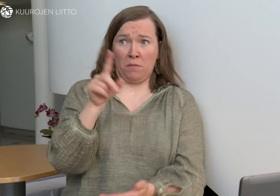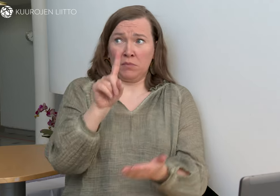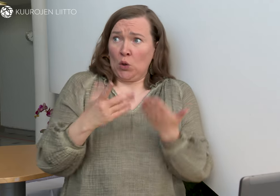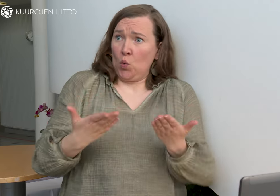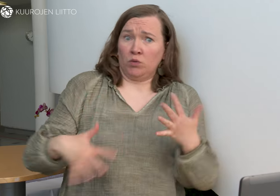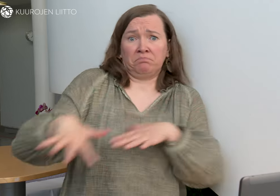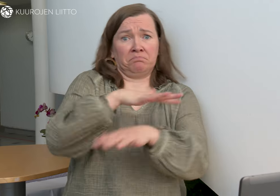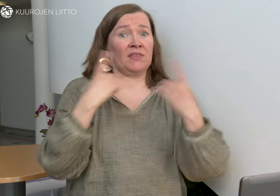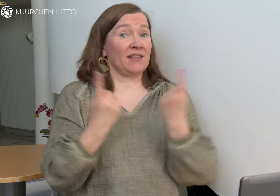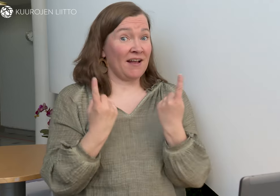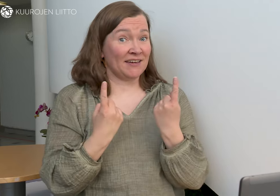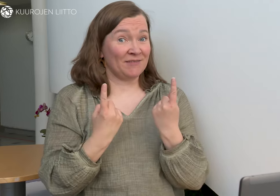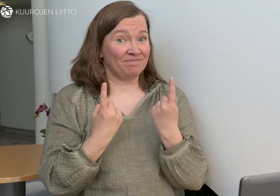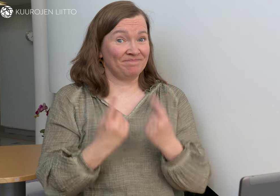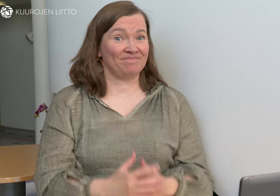oma näkökulma vallitsevaan tilanteeseen.